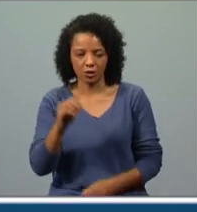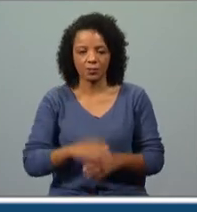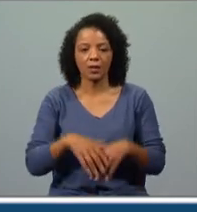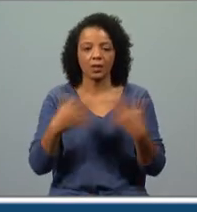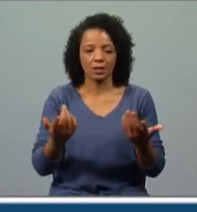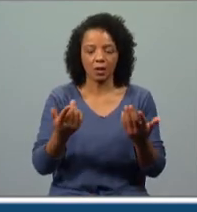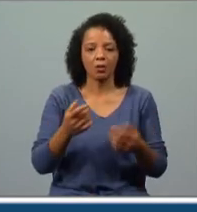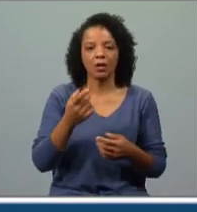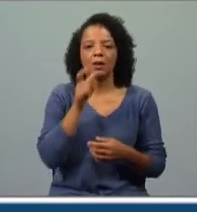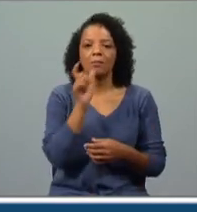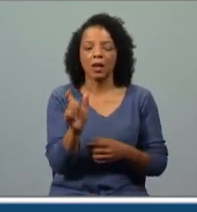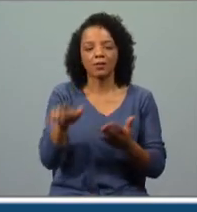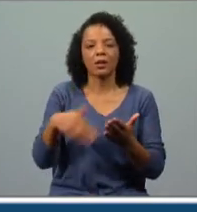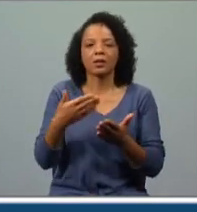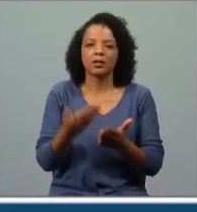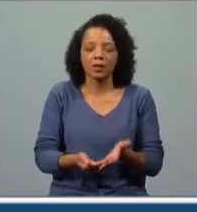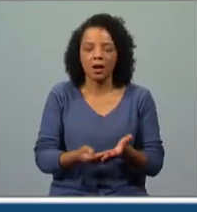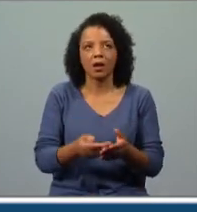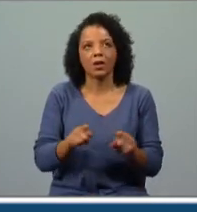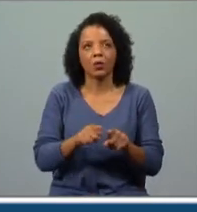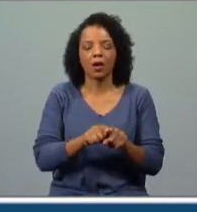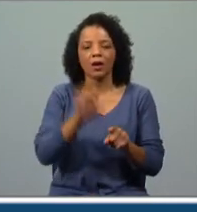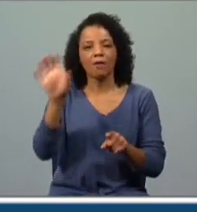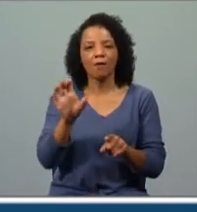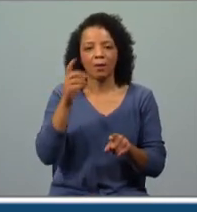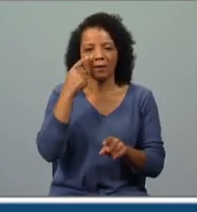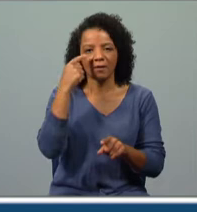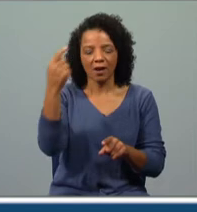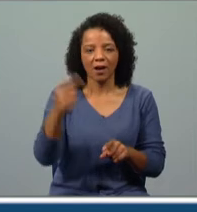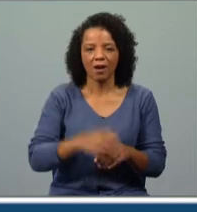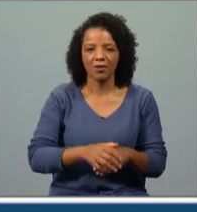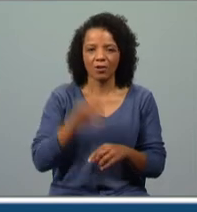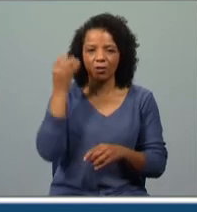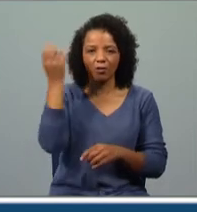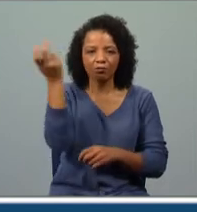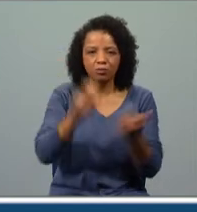sentido de viagem cheia de peripécias ou seja cheia de aventuras e conjunto 充滿冒險的旅行感或充滿冒險和設定